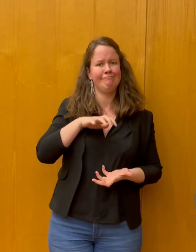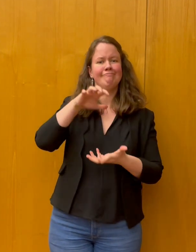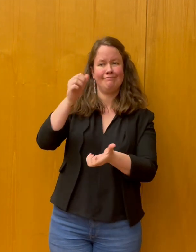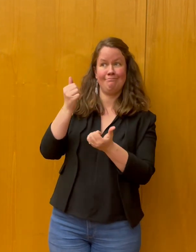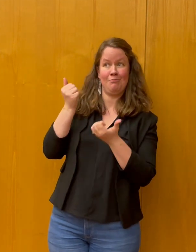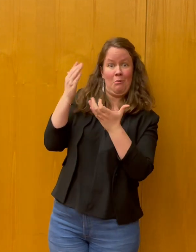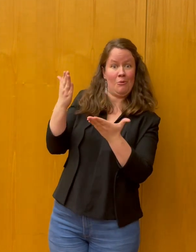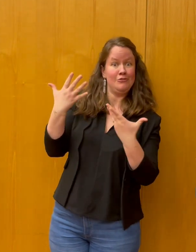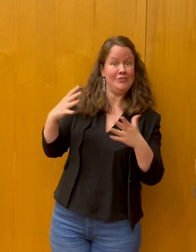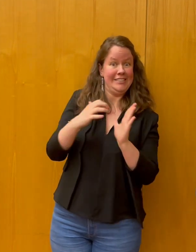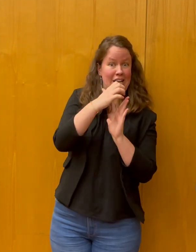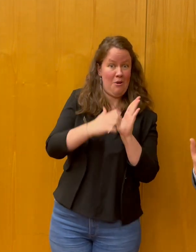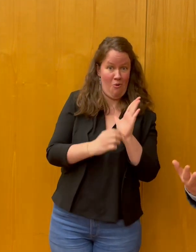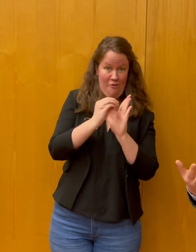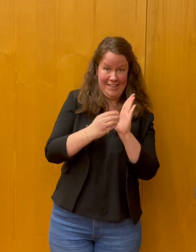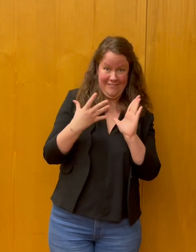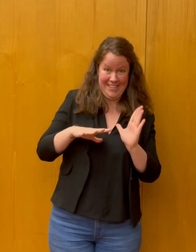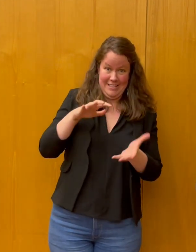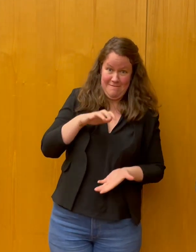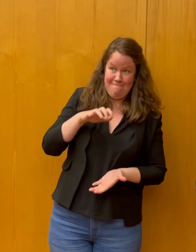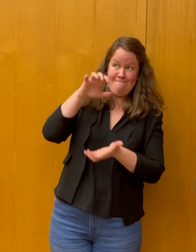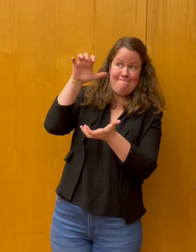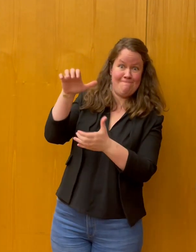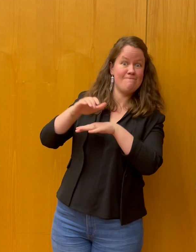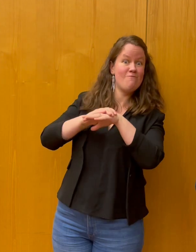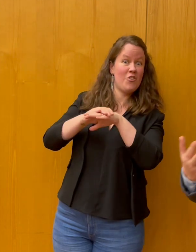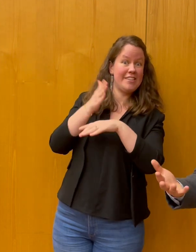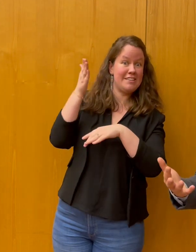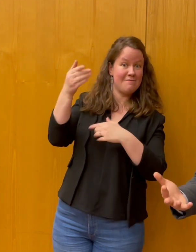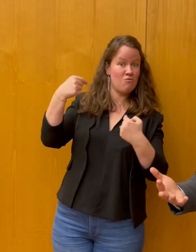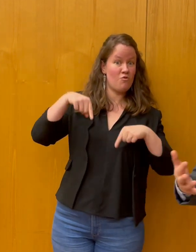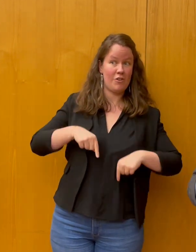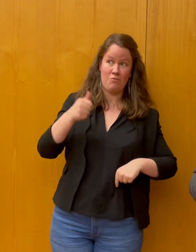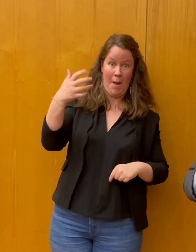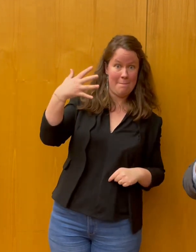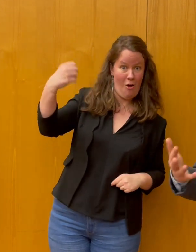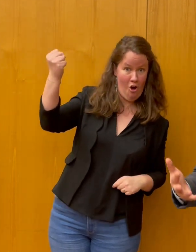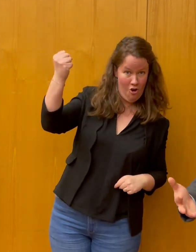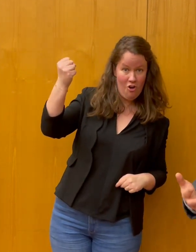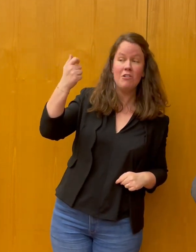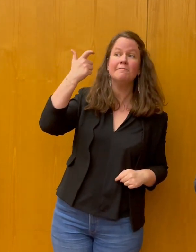c’est au gouvernement de s’en saisir, de mettre en œuvre ou pas tout ou partie du rapport.